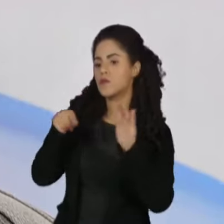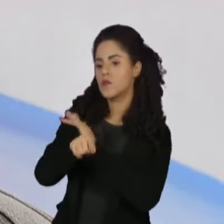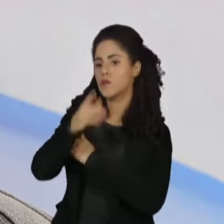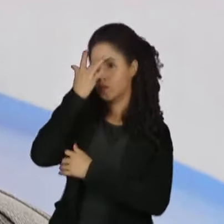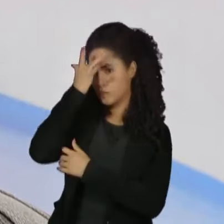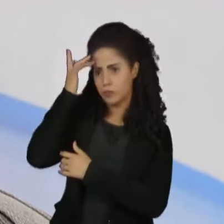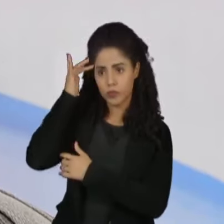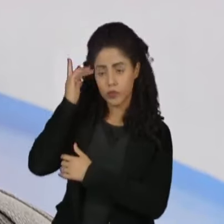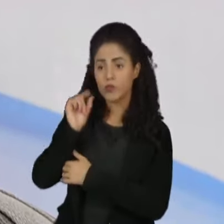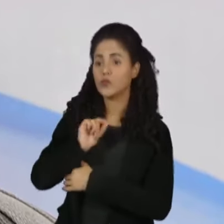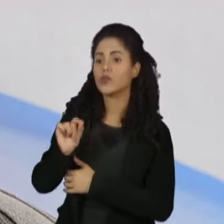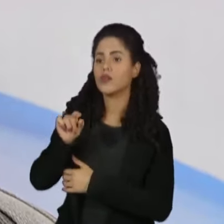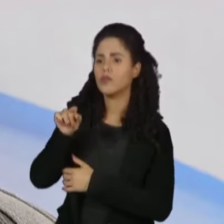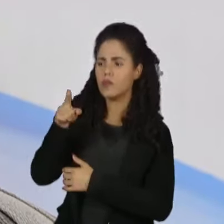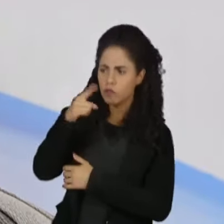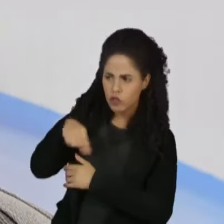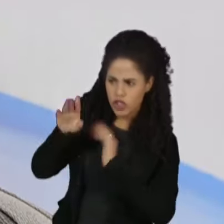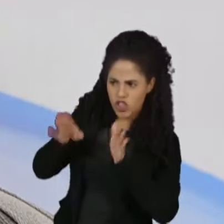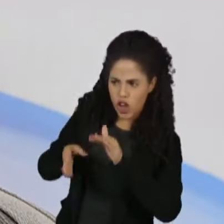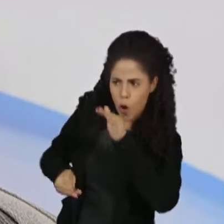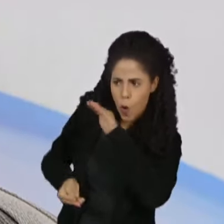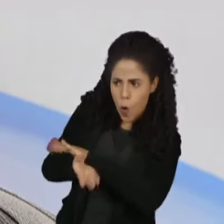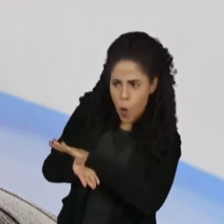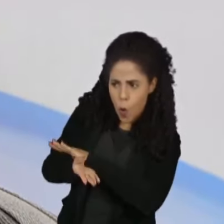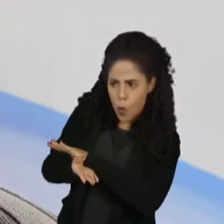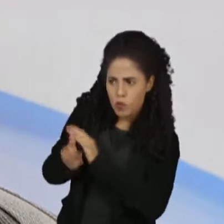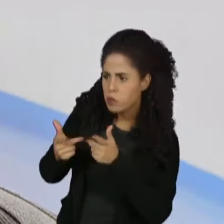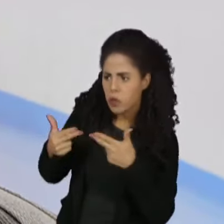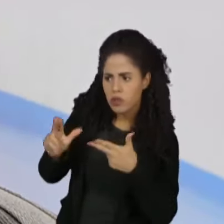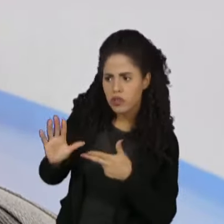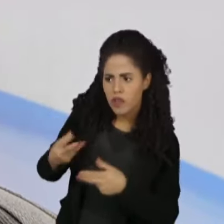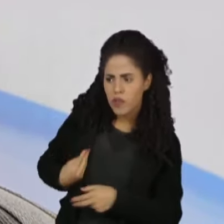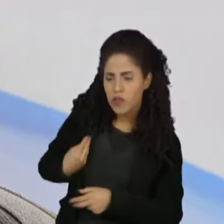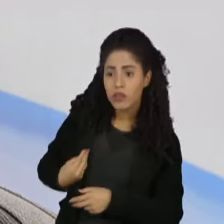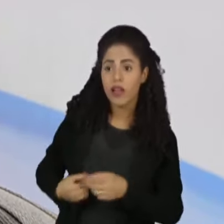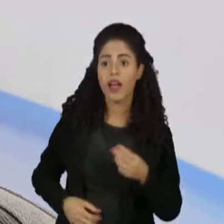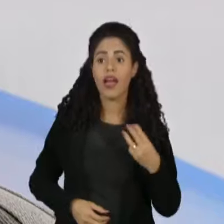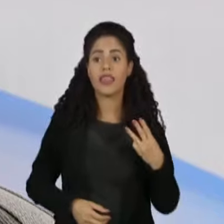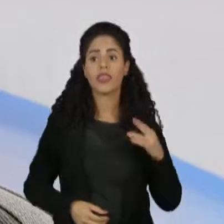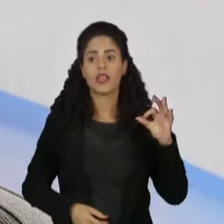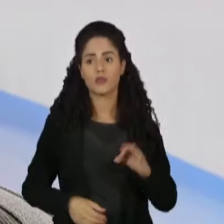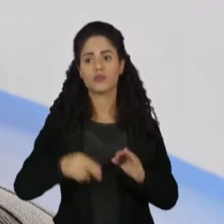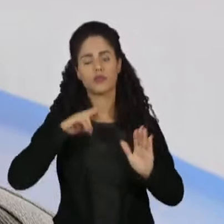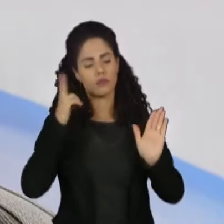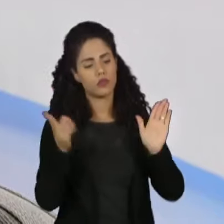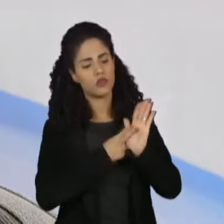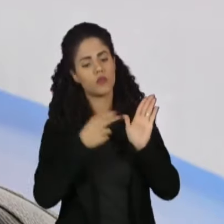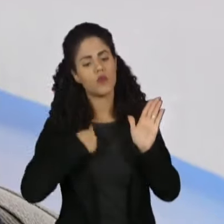se elas tinham sido corruptas já na vida e só 3% admitiam que já tinham sido corruptas aí